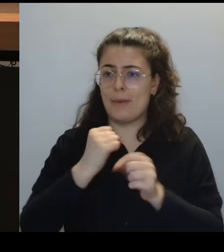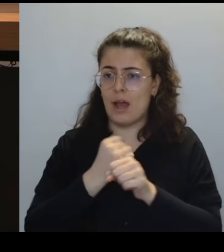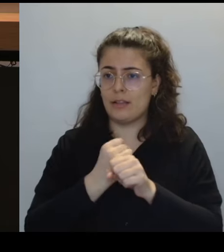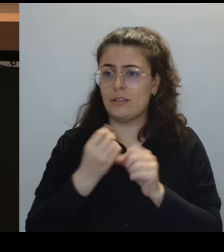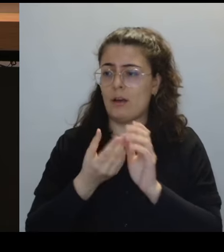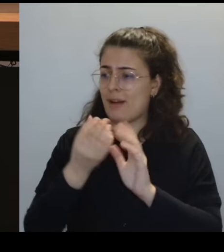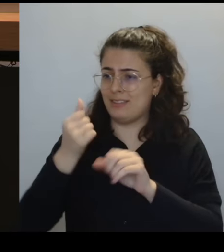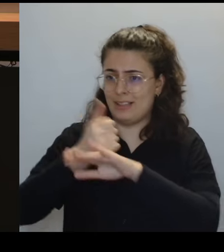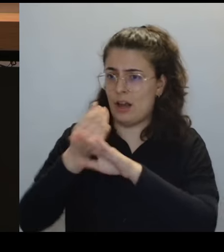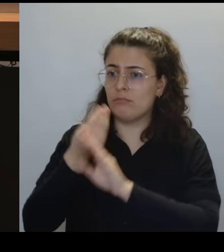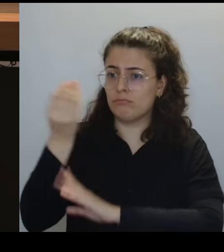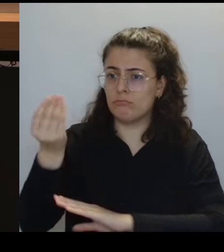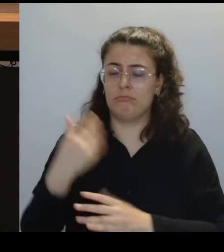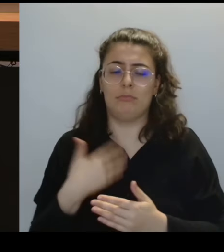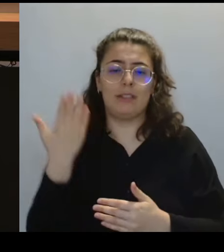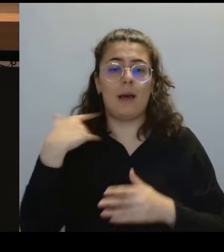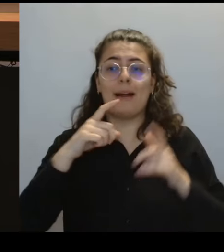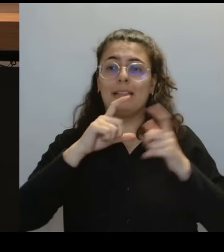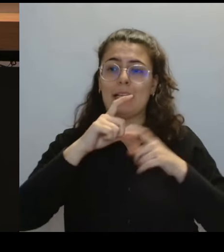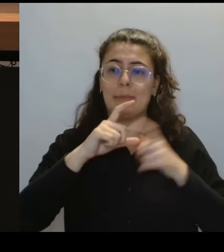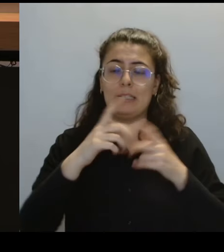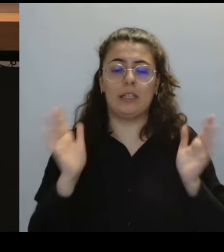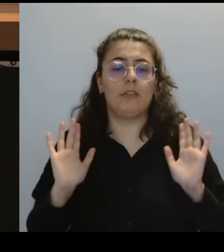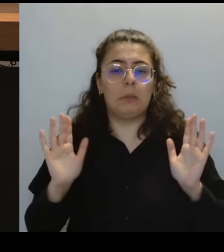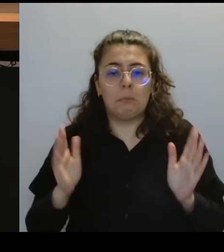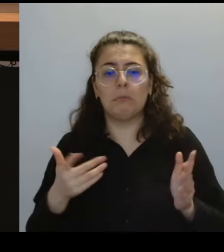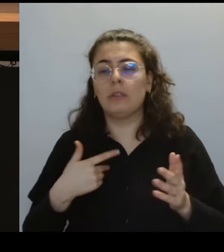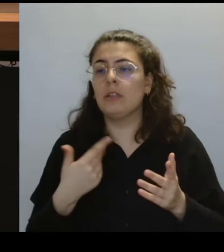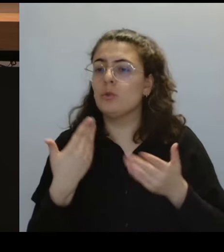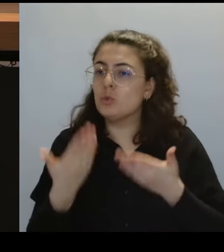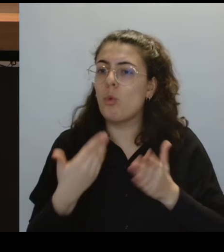mit dem Argument fehlender Wohnungen. Aber stattdessen haben sie